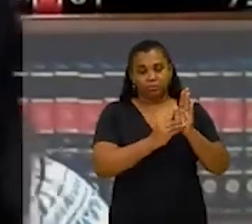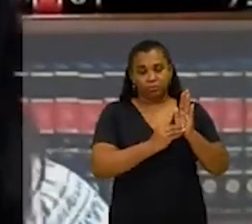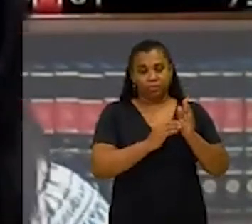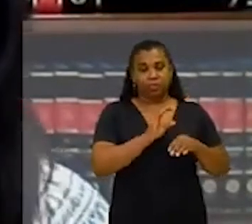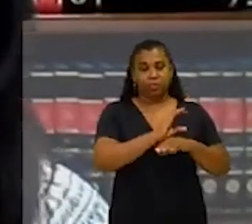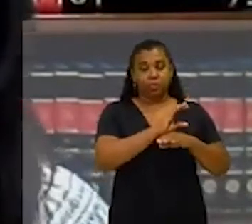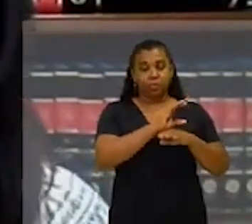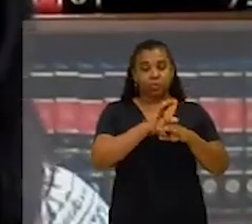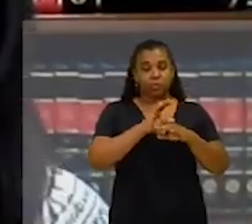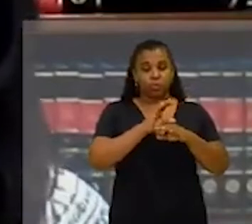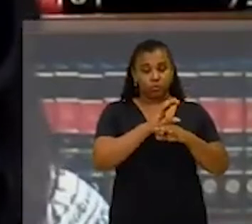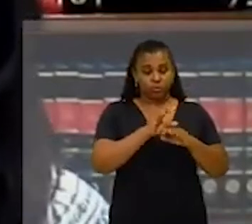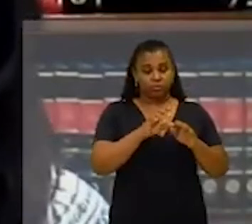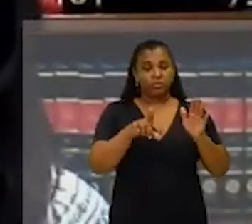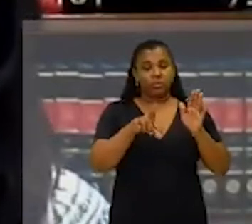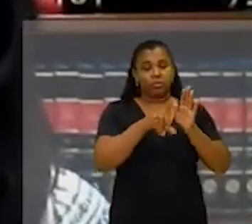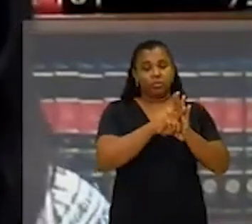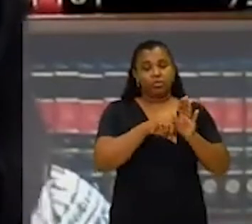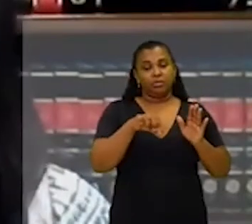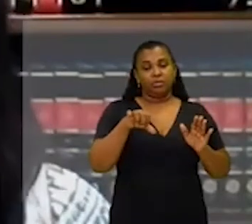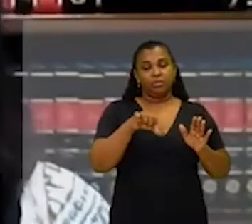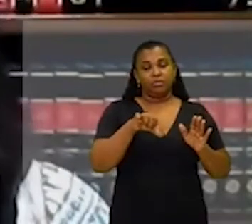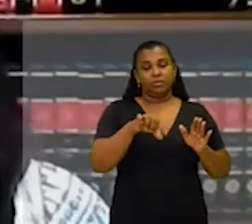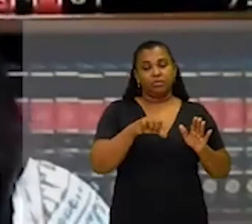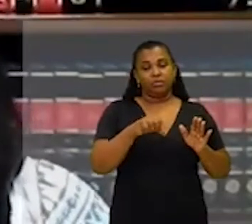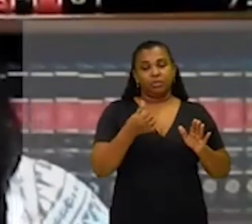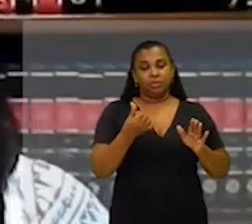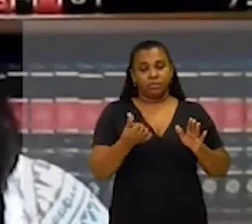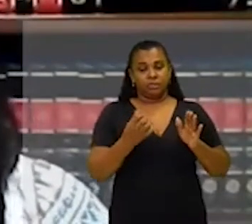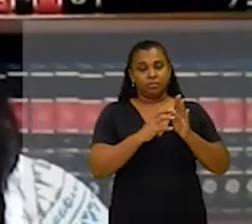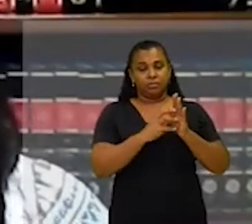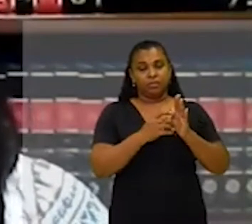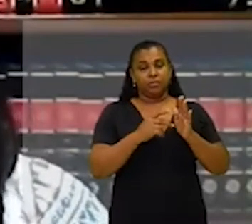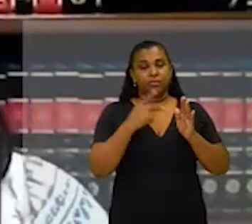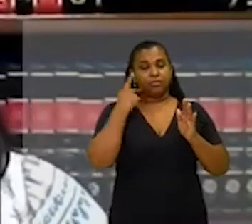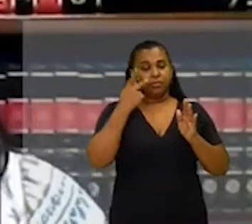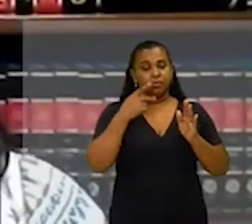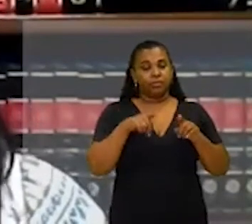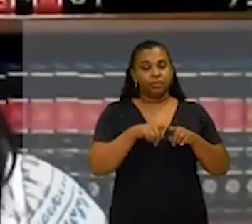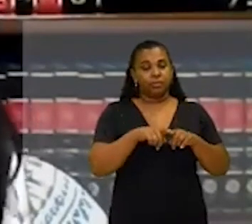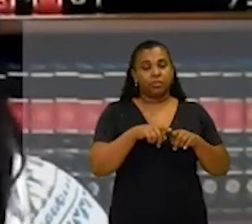9096 que a lei dos partidos políticos e pela lei 950 4 e a lei das eleições